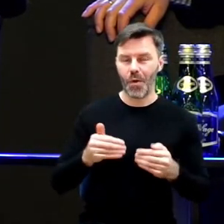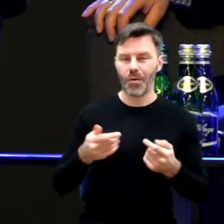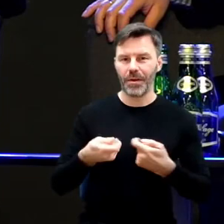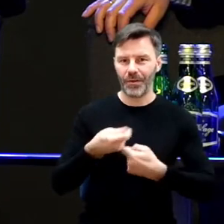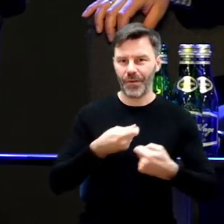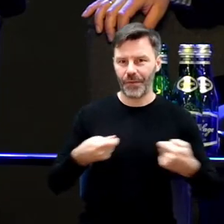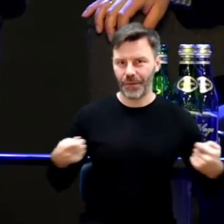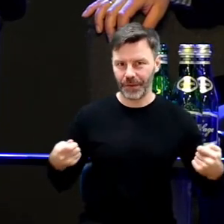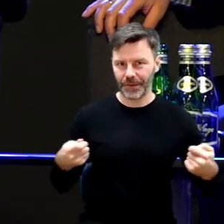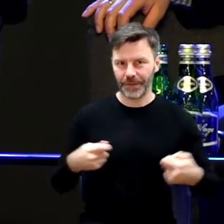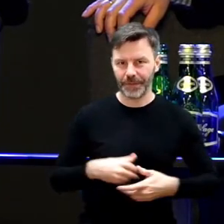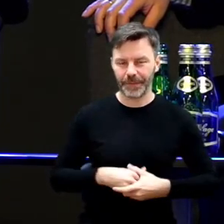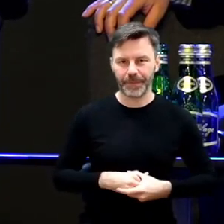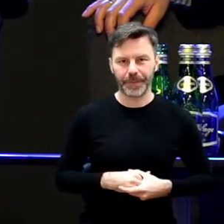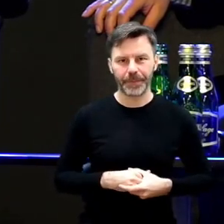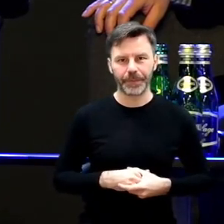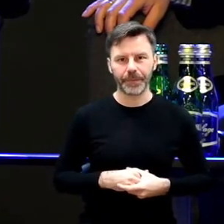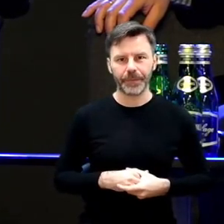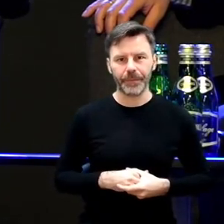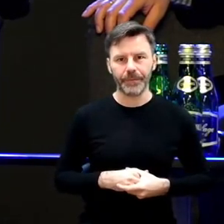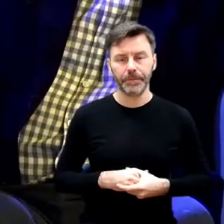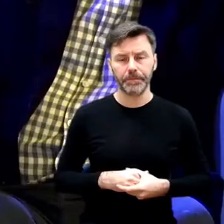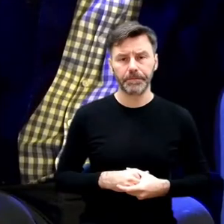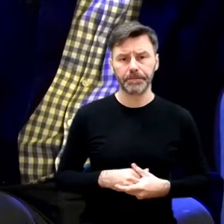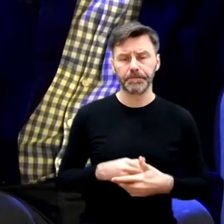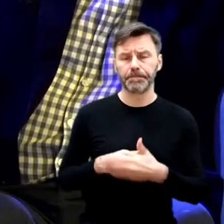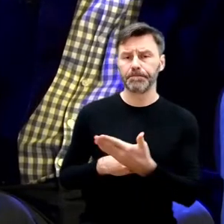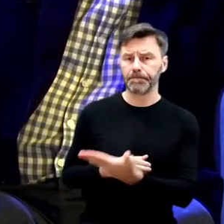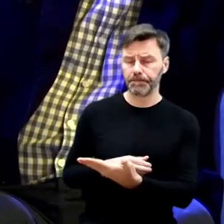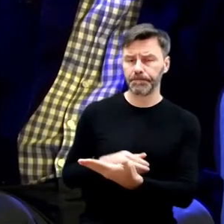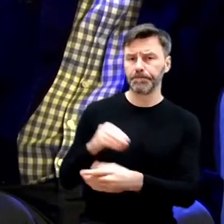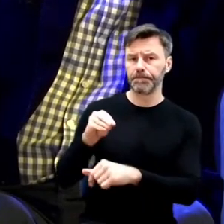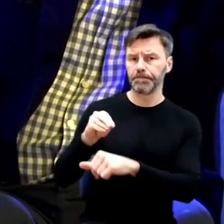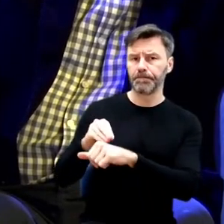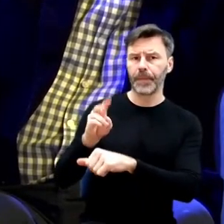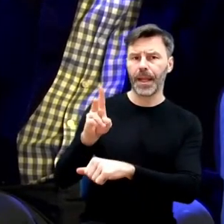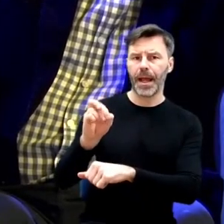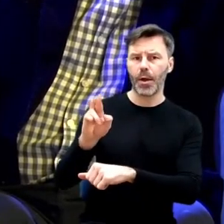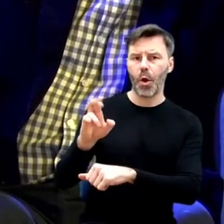Zacząłeś Karolu od tych dwóch elementów,